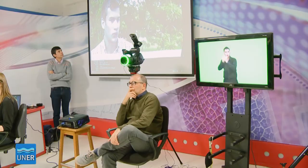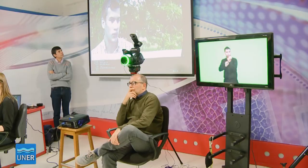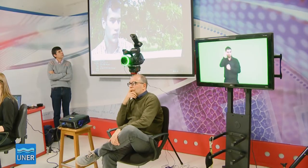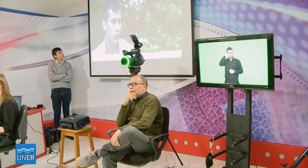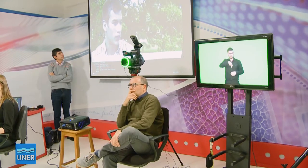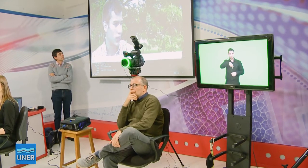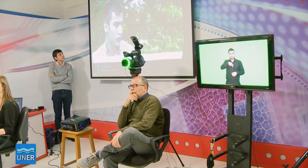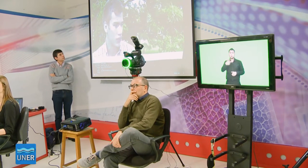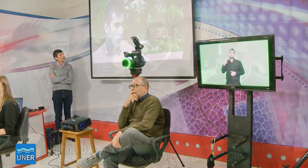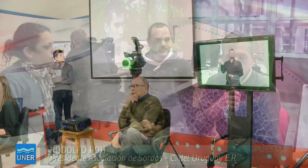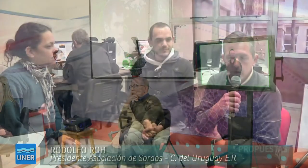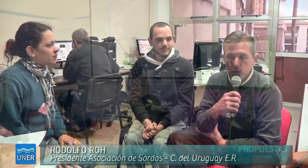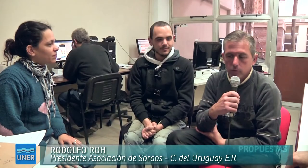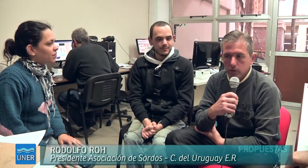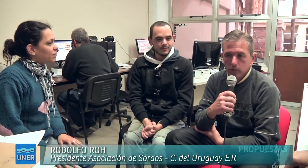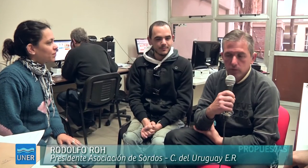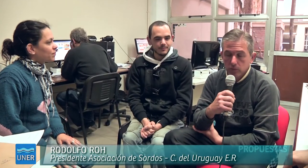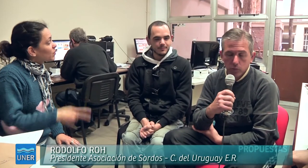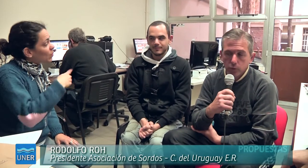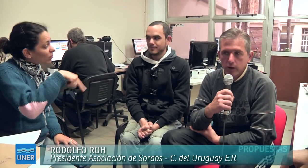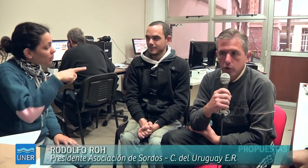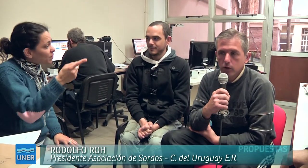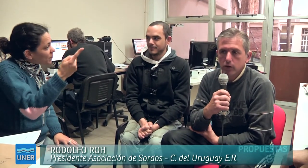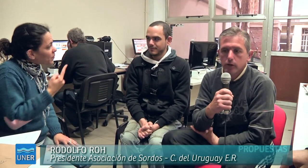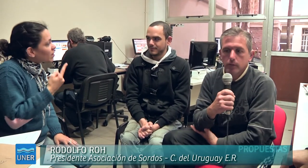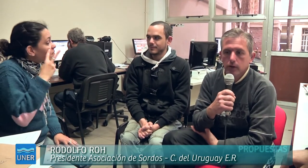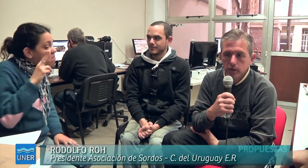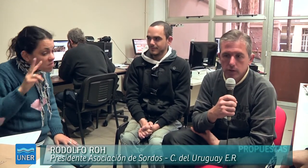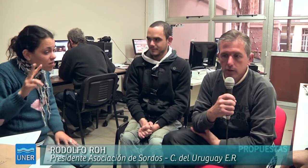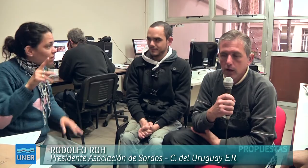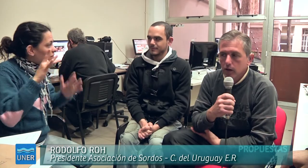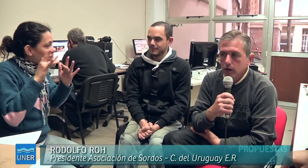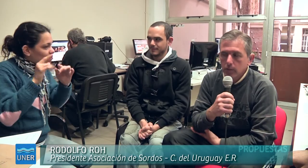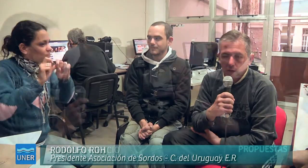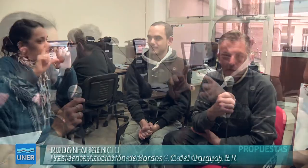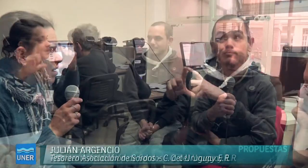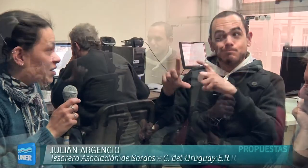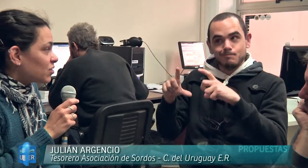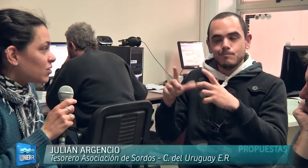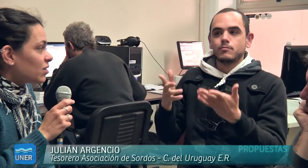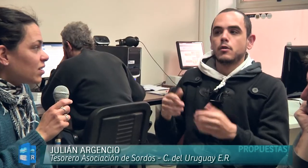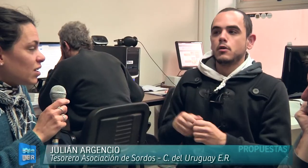Este material se suma a otras producciones que se realizaron desde la tecnicatura colaborando con distintas instituciones.